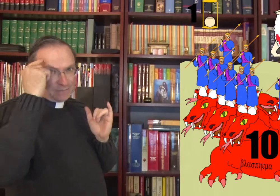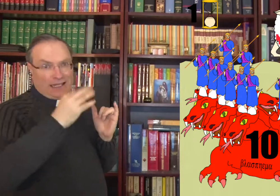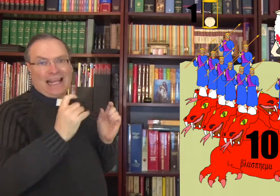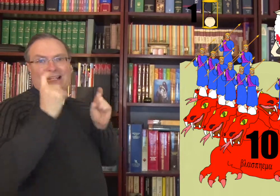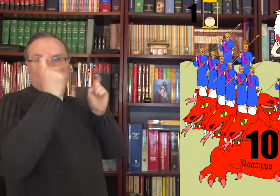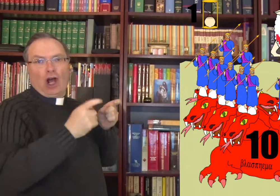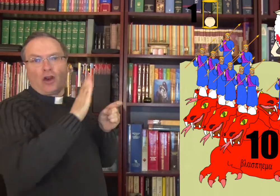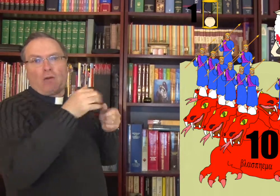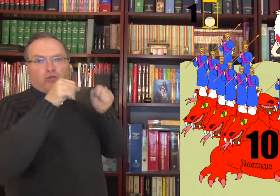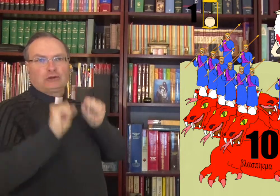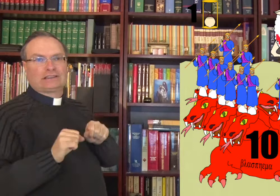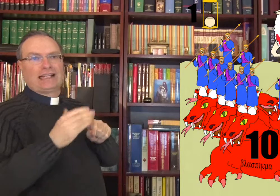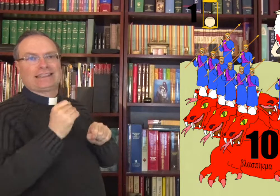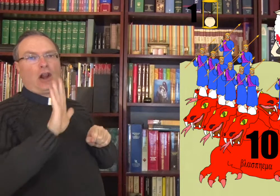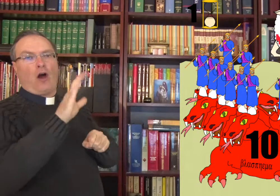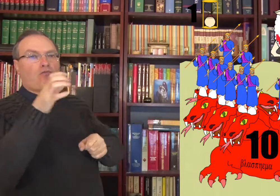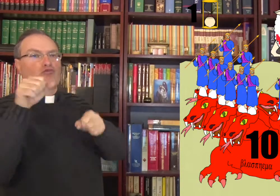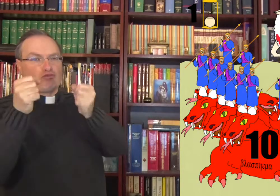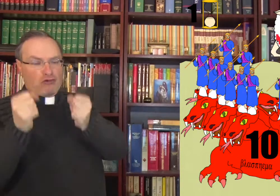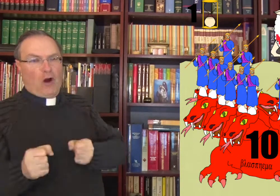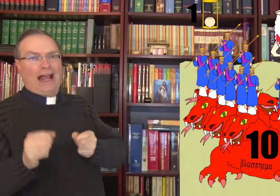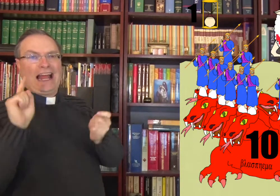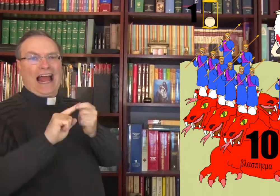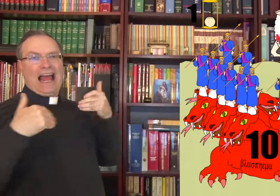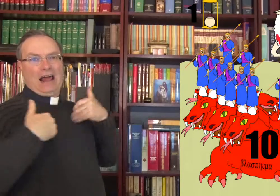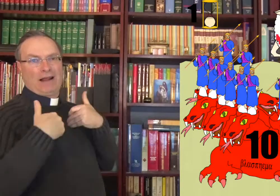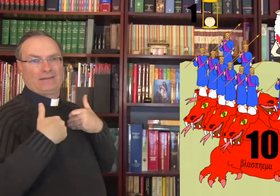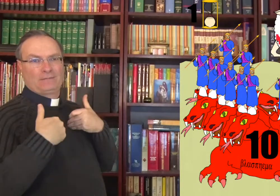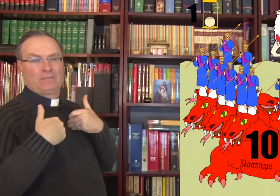et ils donnent leur puissance et leur pouvoir à la bête.